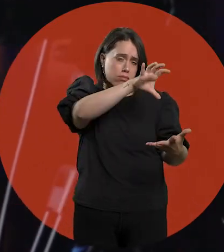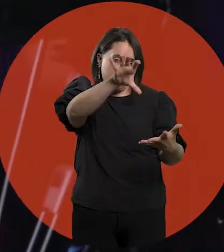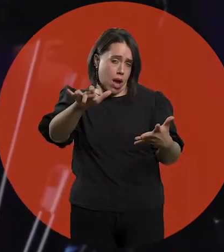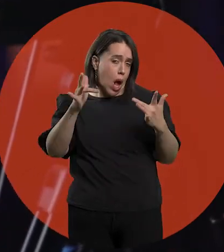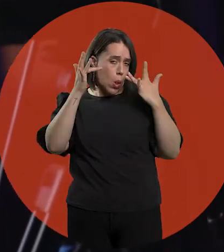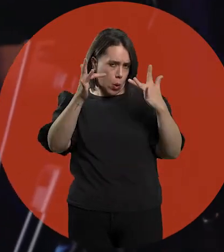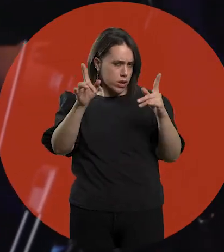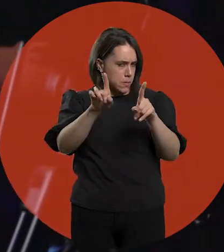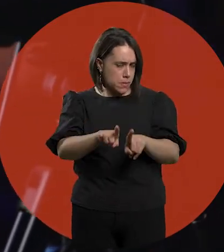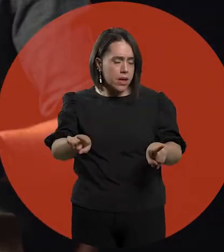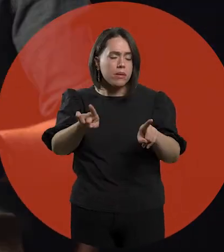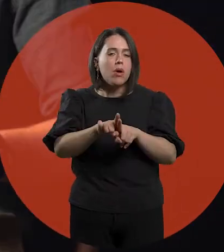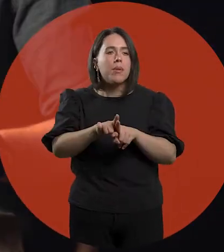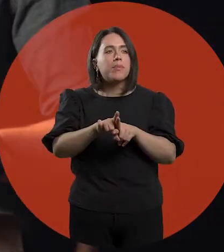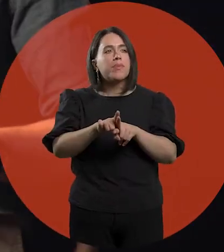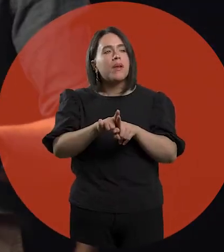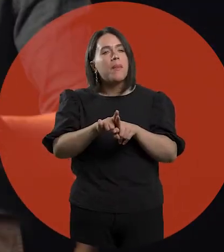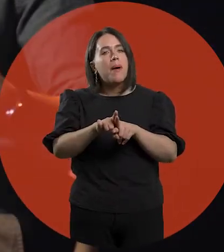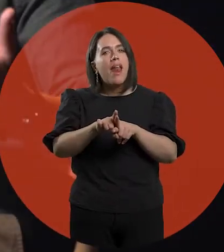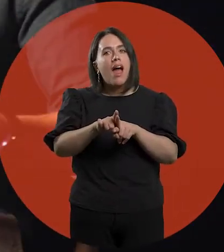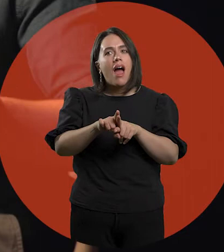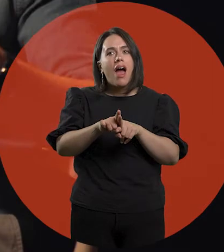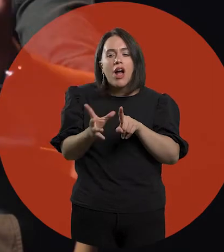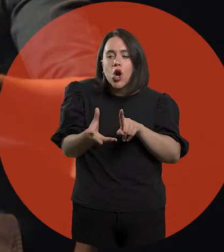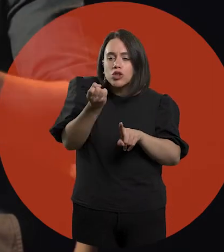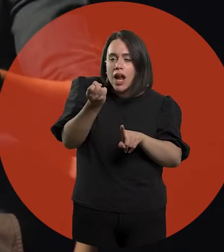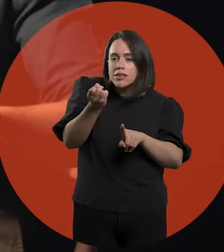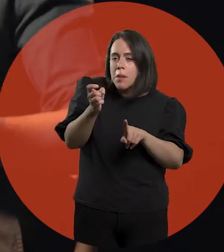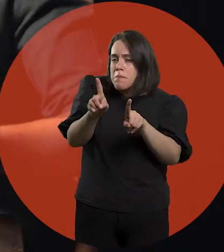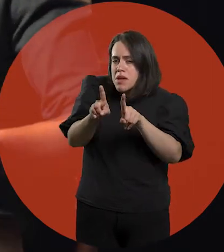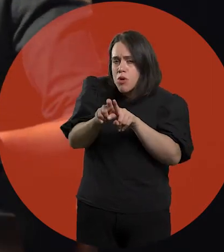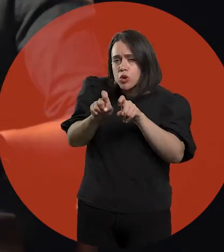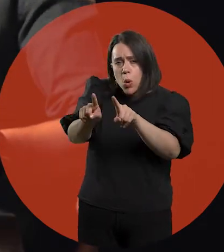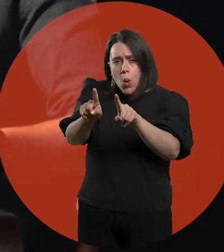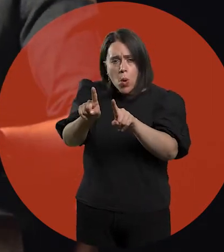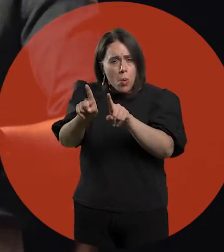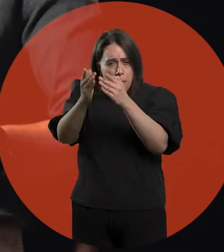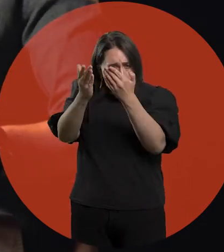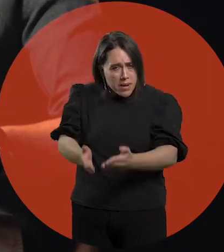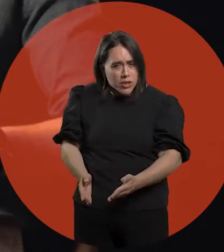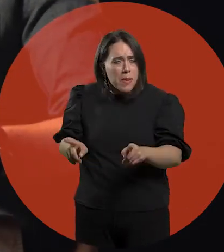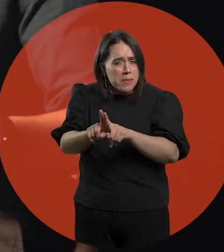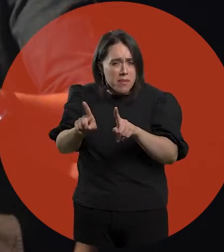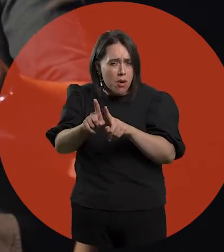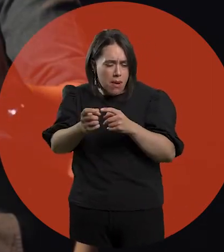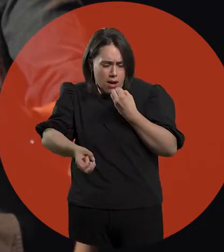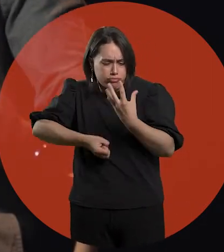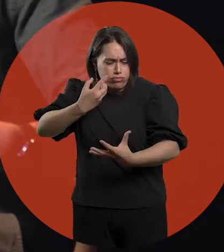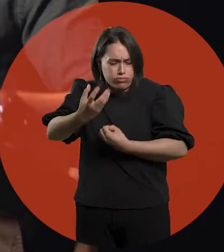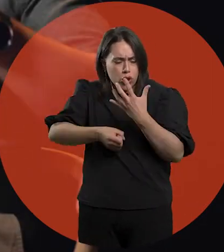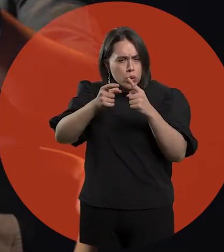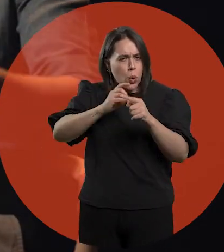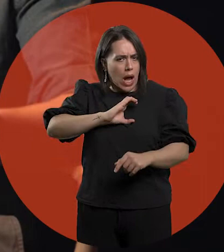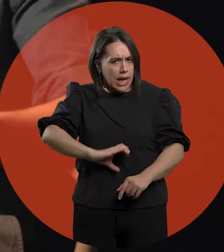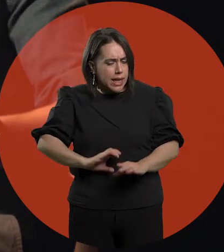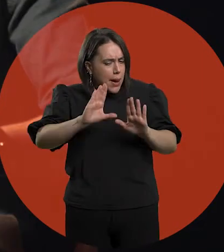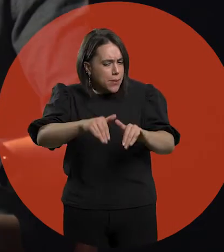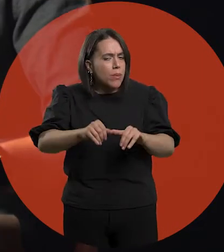para que haya más Guadalupes pudiendo explotar su personalidad, sus características?